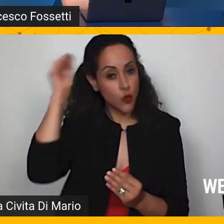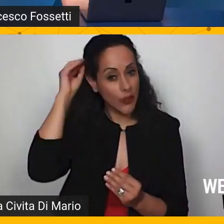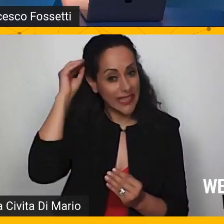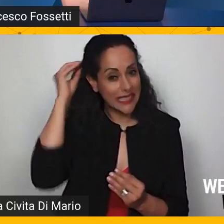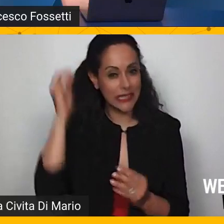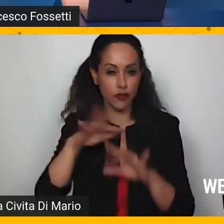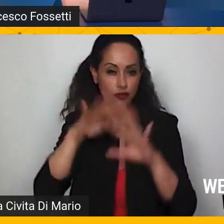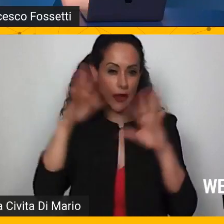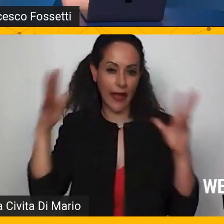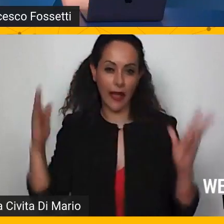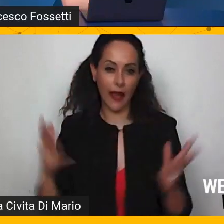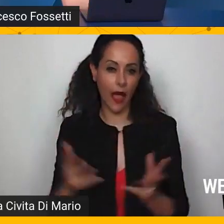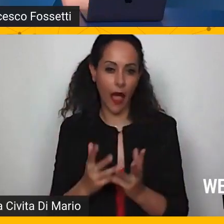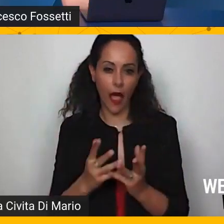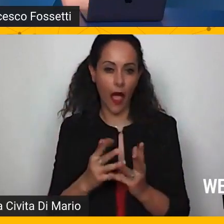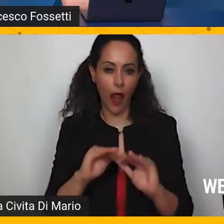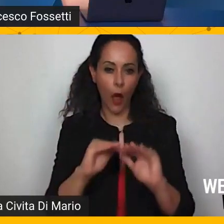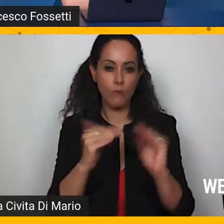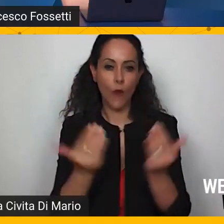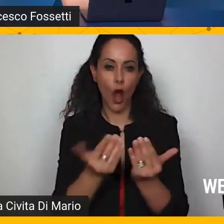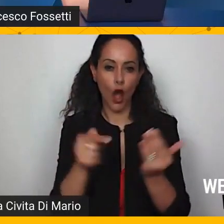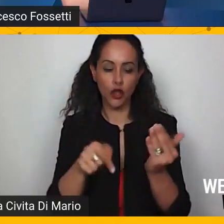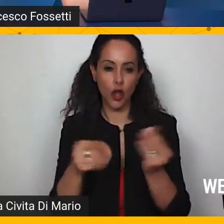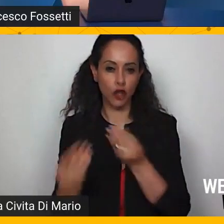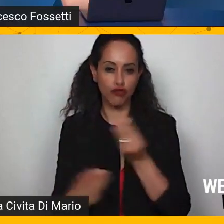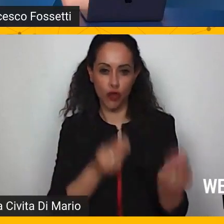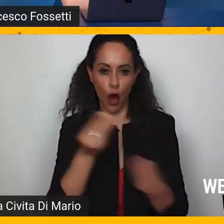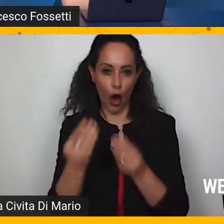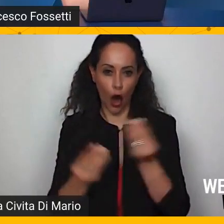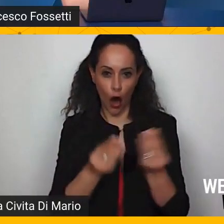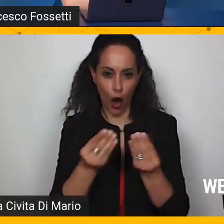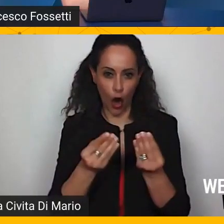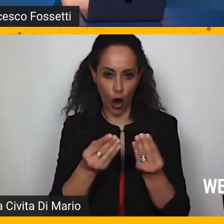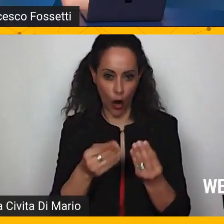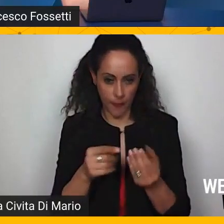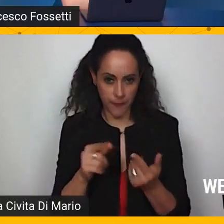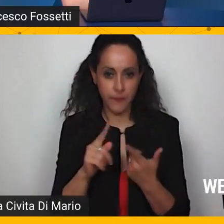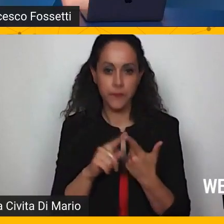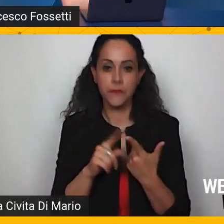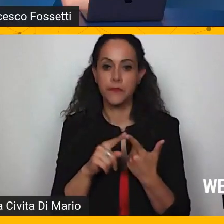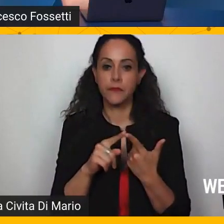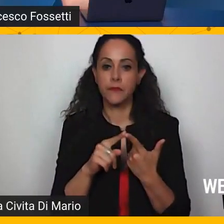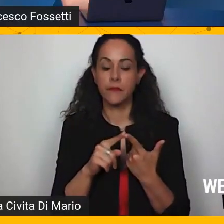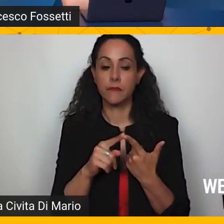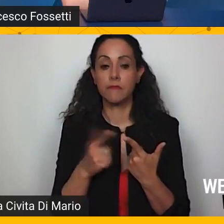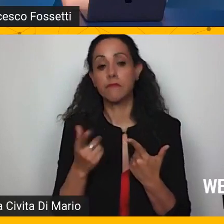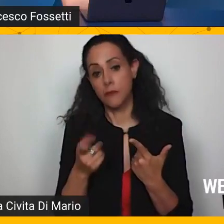pregiudizi che ci sono in generale sul mondo del gioco. Abbiamo analizzato anche